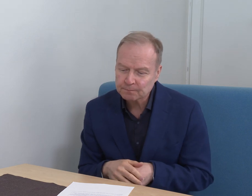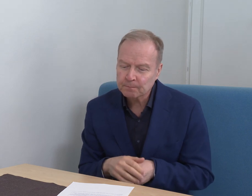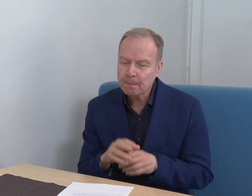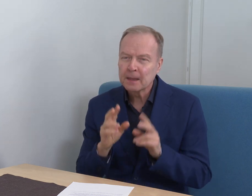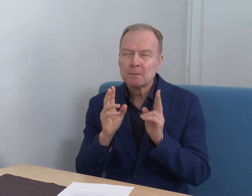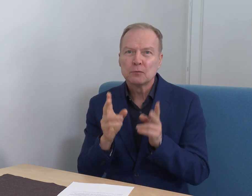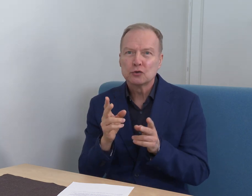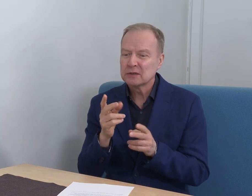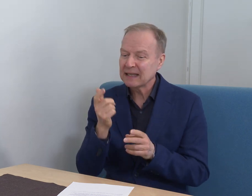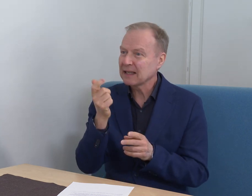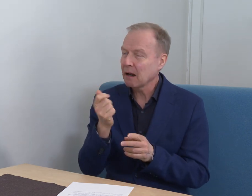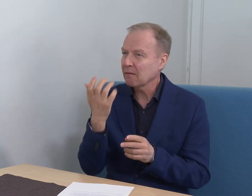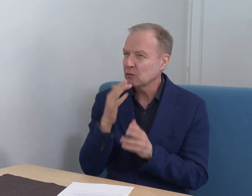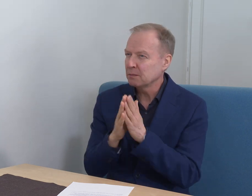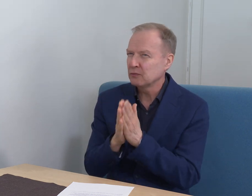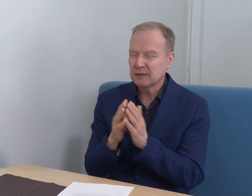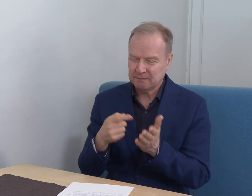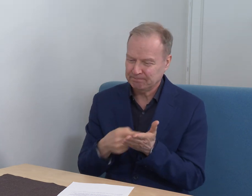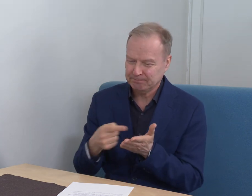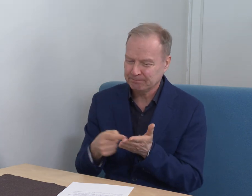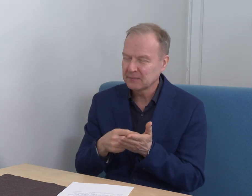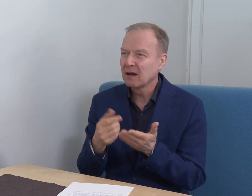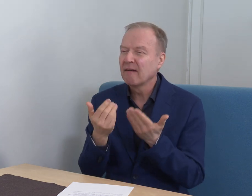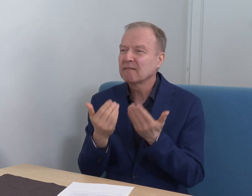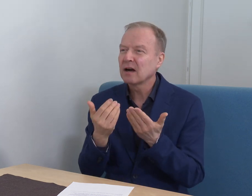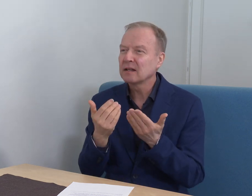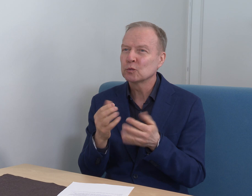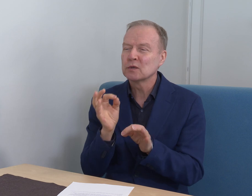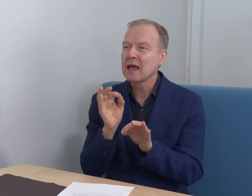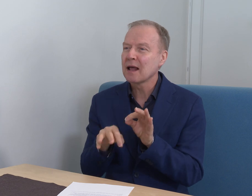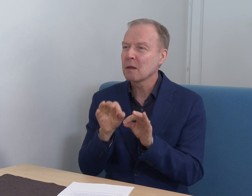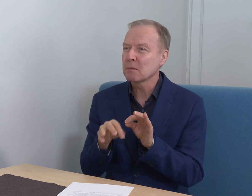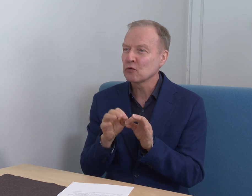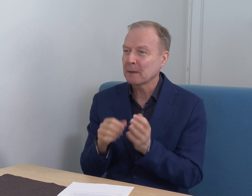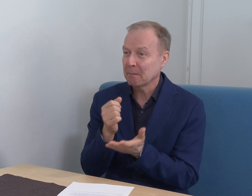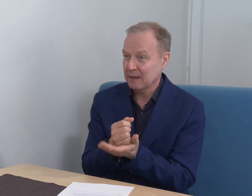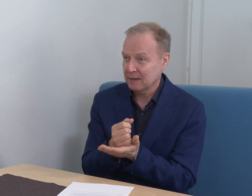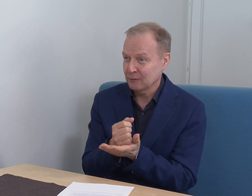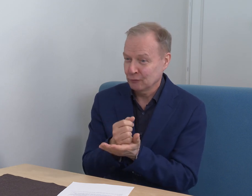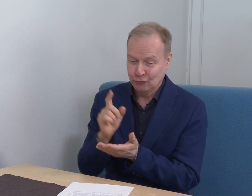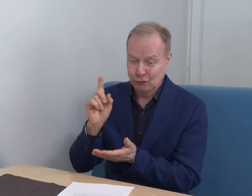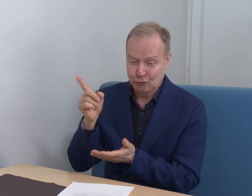Kelalta voi pyytää valituskelpoisen päätöksen -